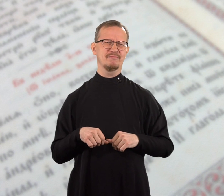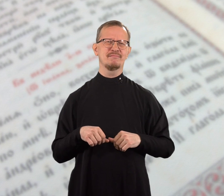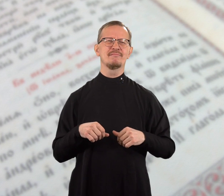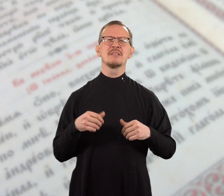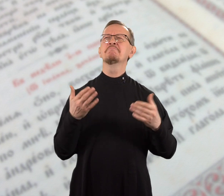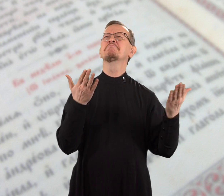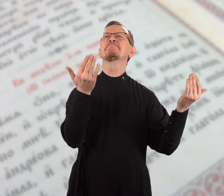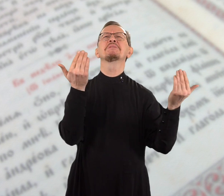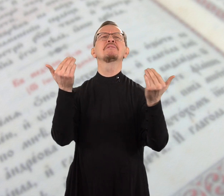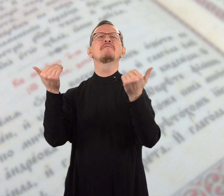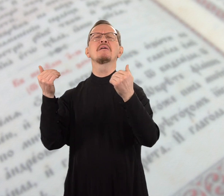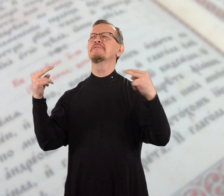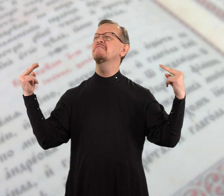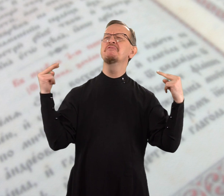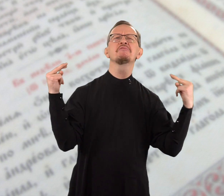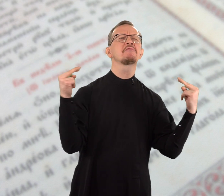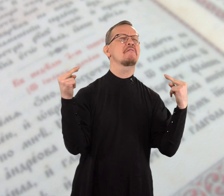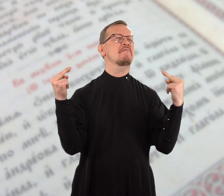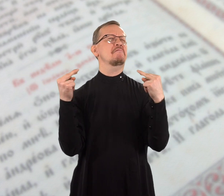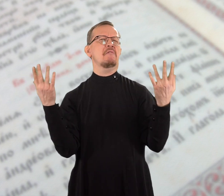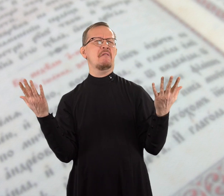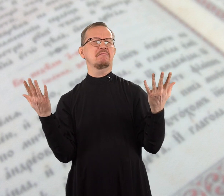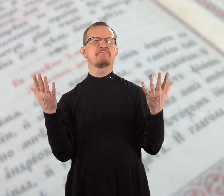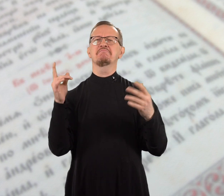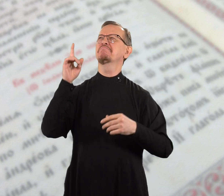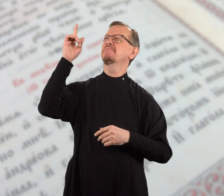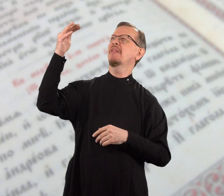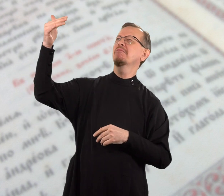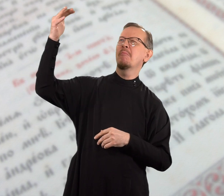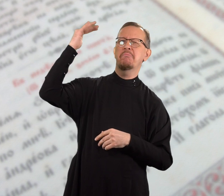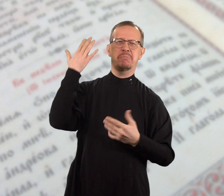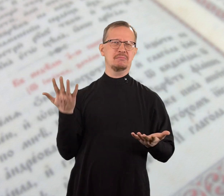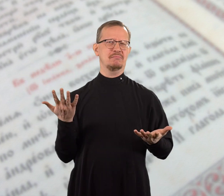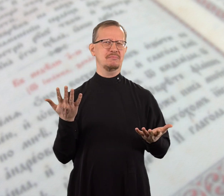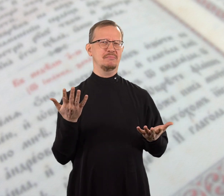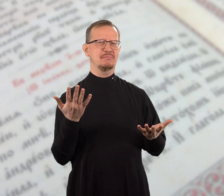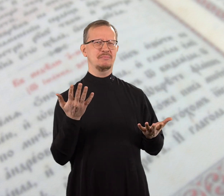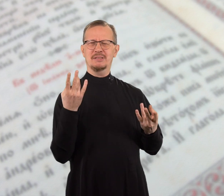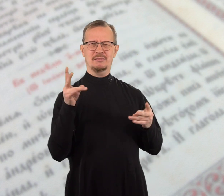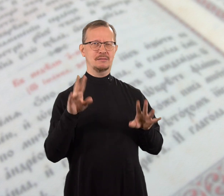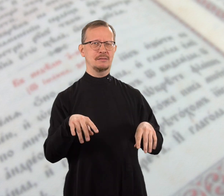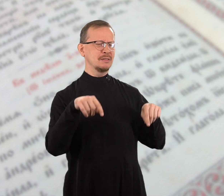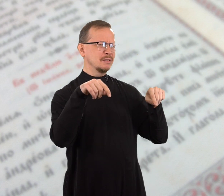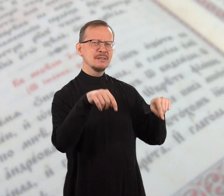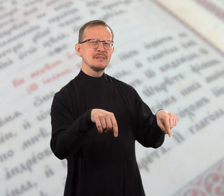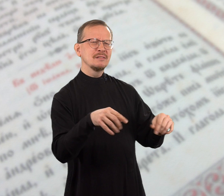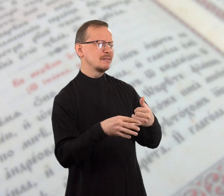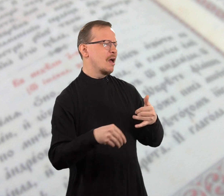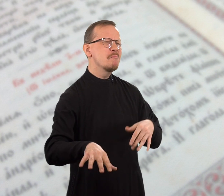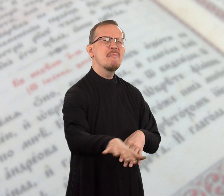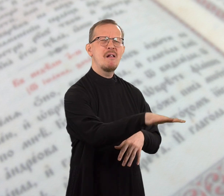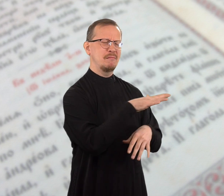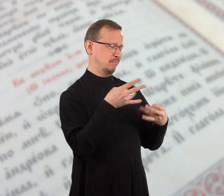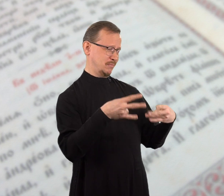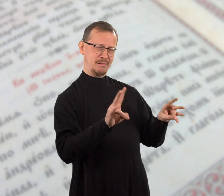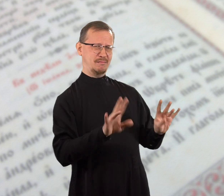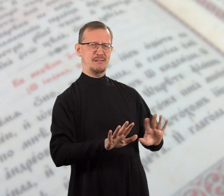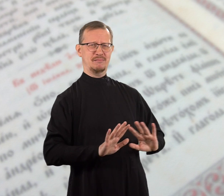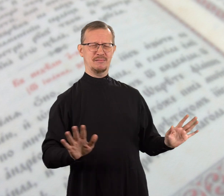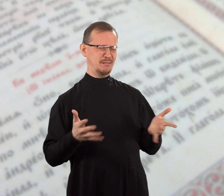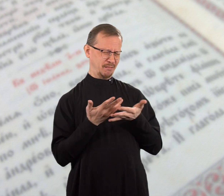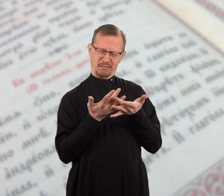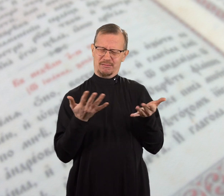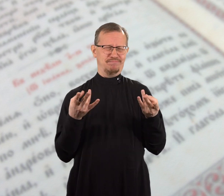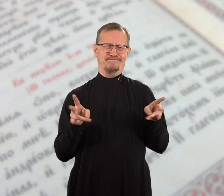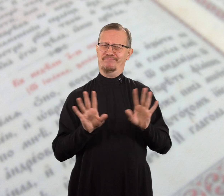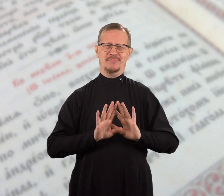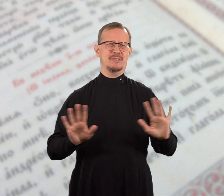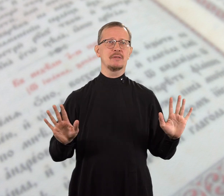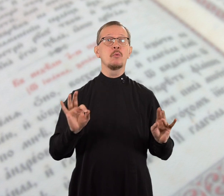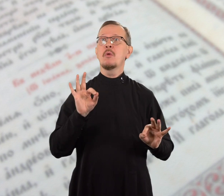и не призывайте в свидетели небо, землю или что иное.